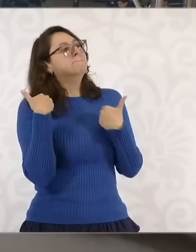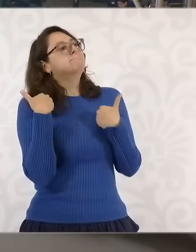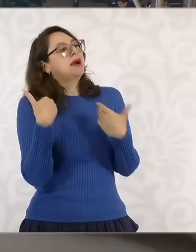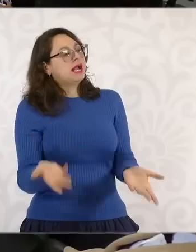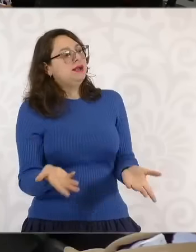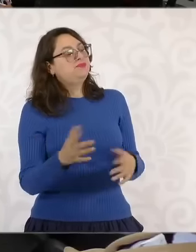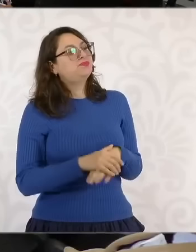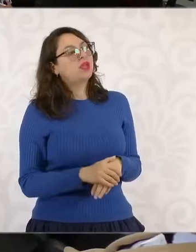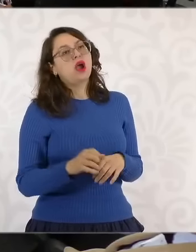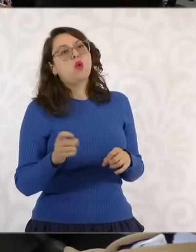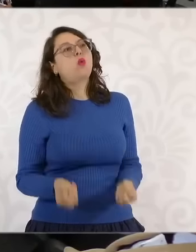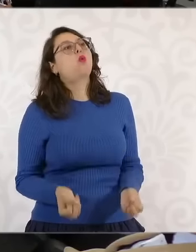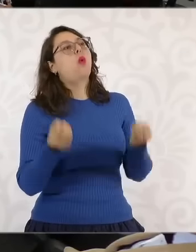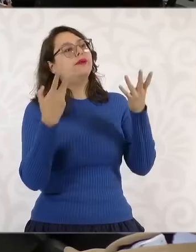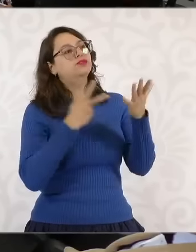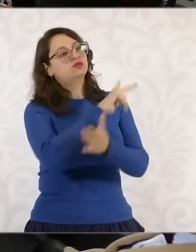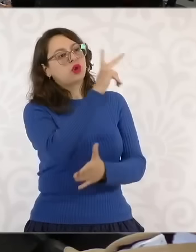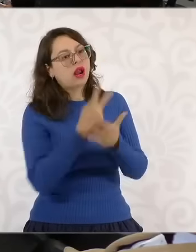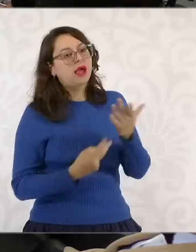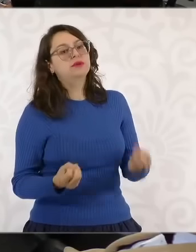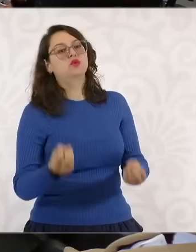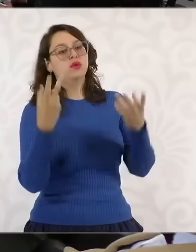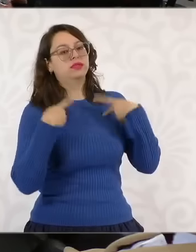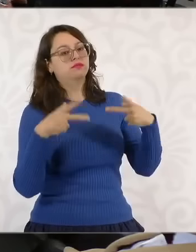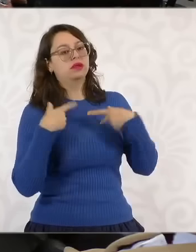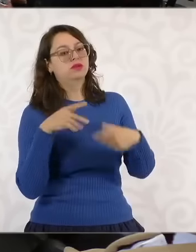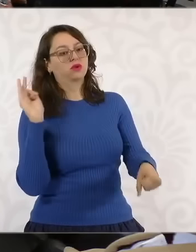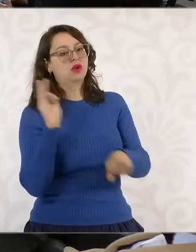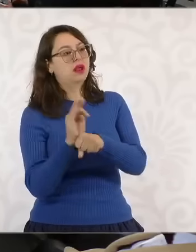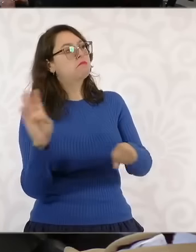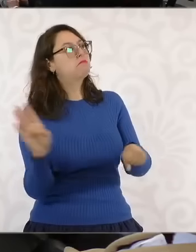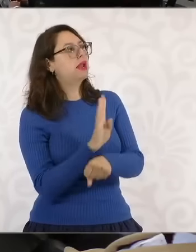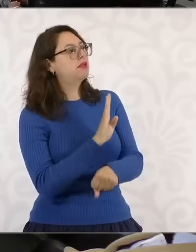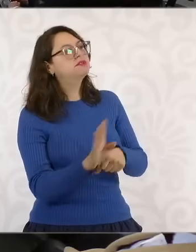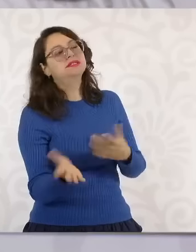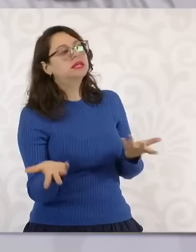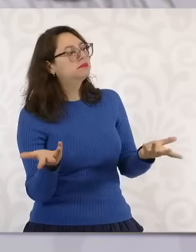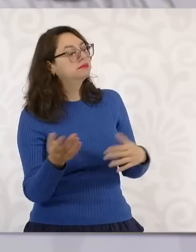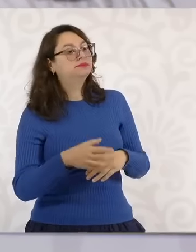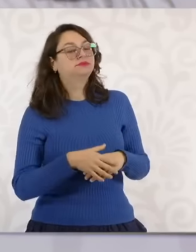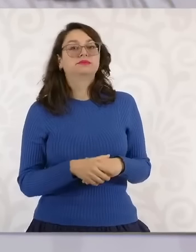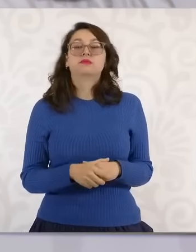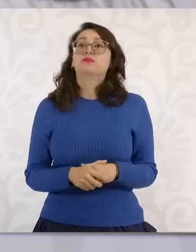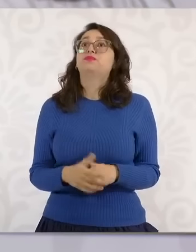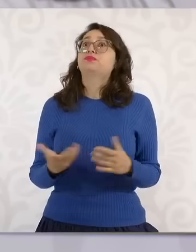programas sociales o podrían beneficiar? Pues, por ejemplo, la pensión mujeres bienestar